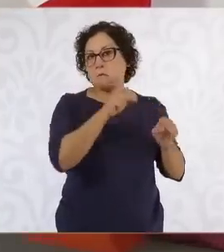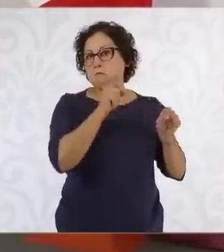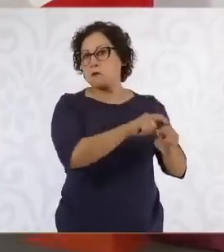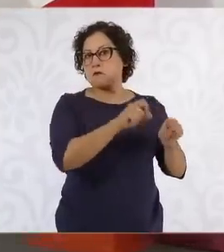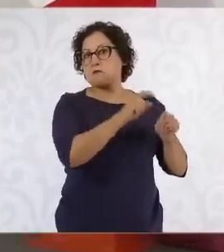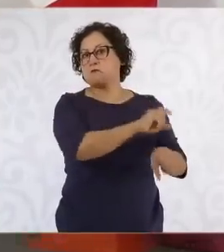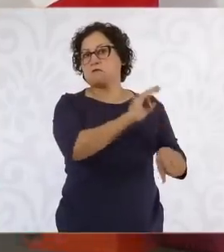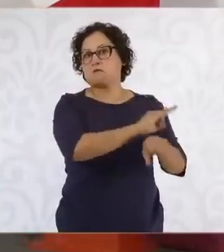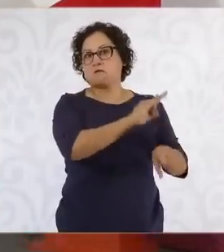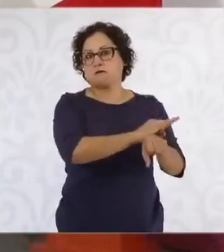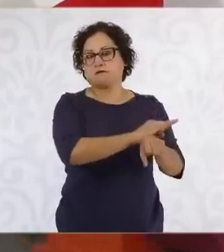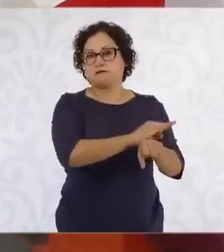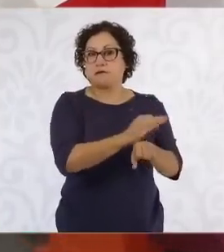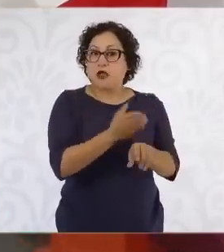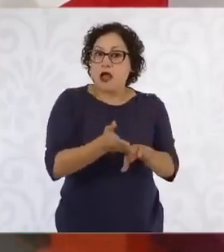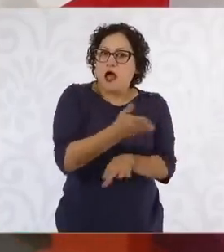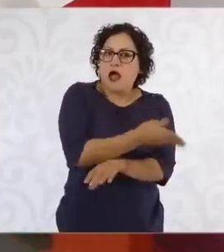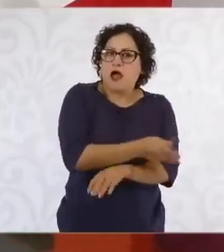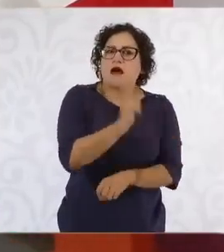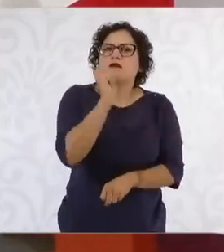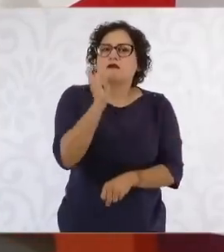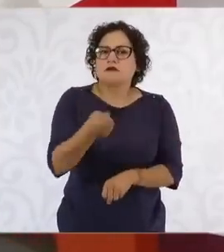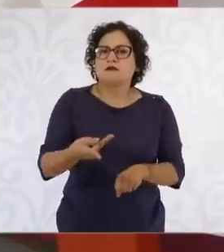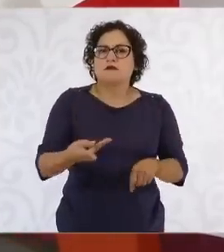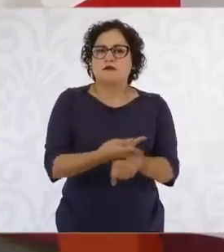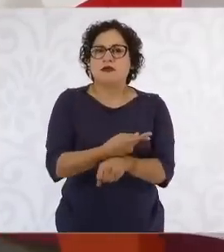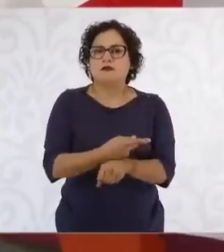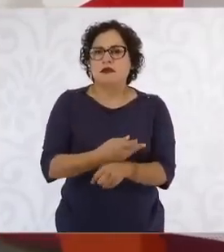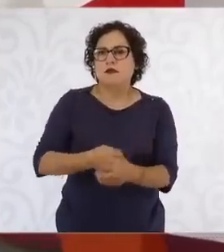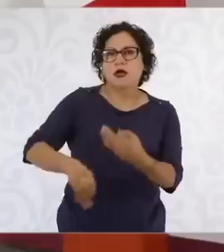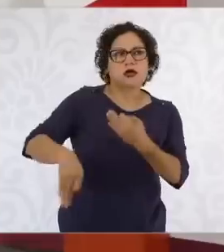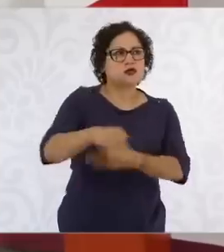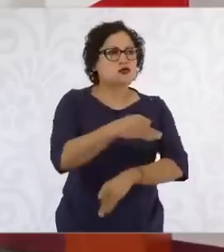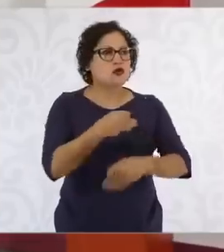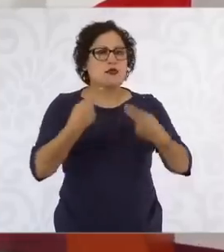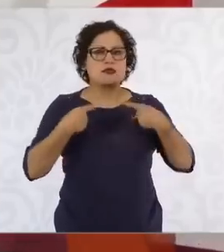todos y para todas sino solamente para aquellos de Pues quedó en el